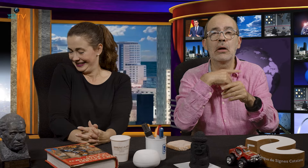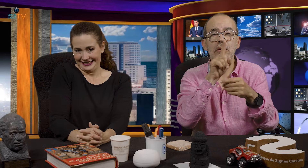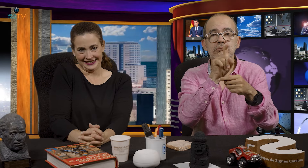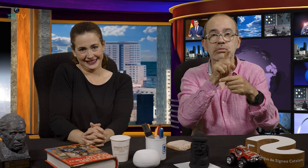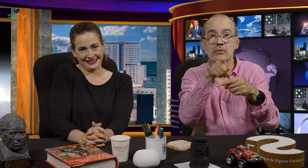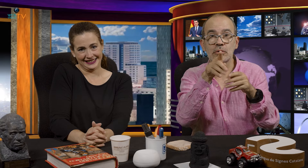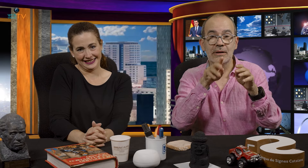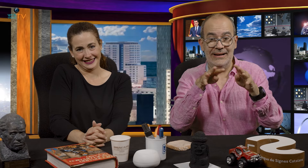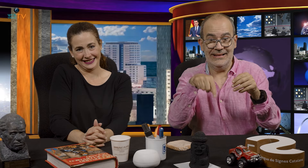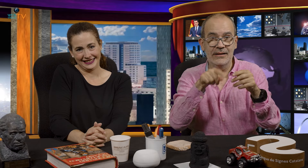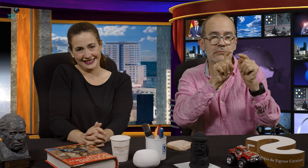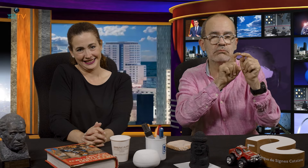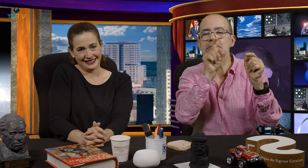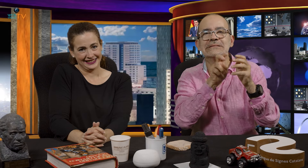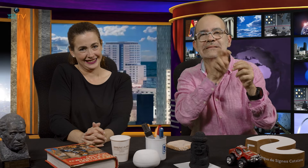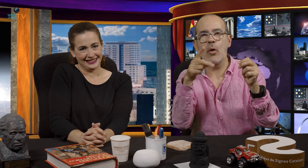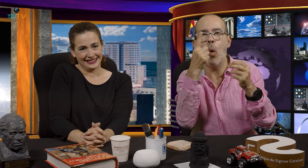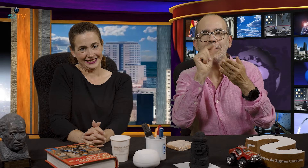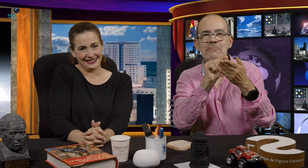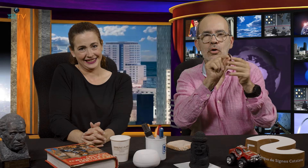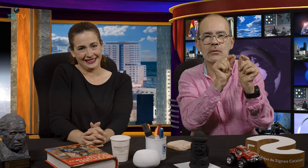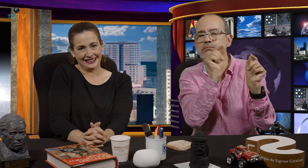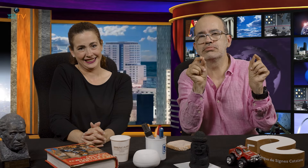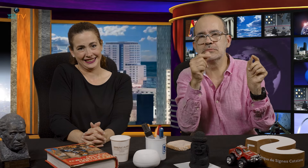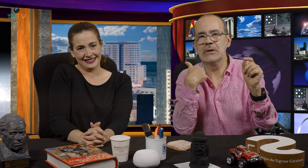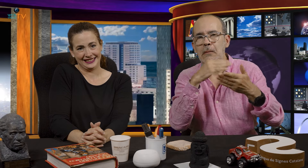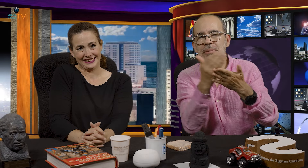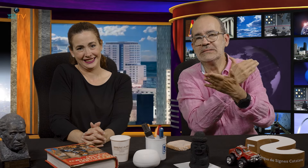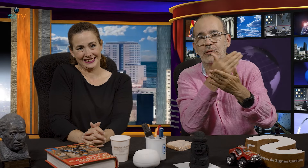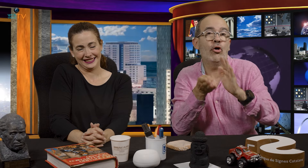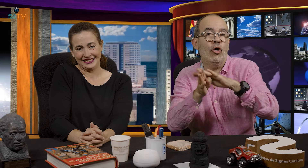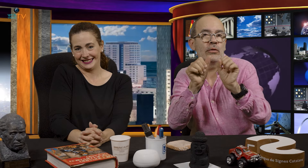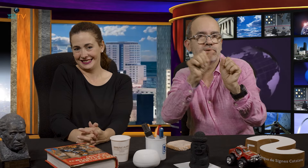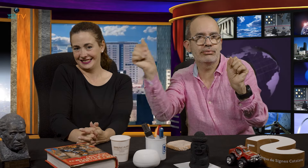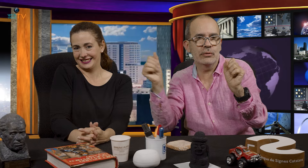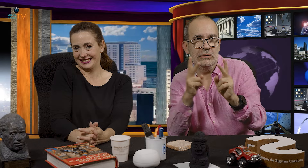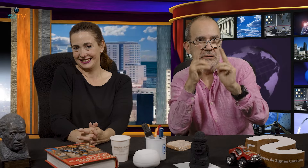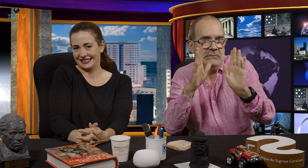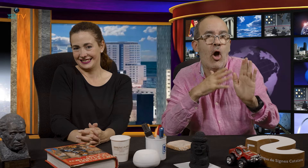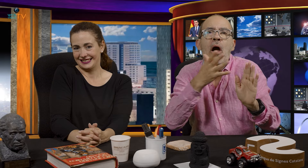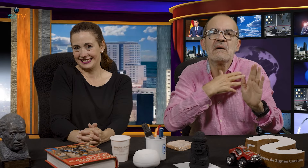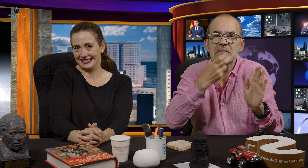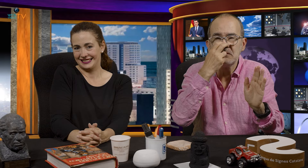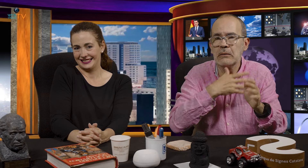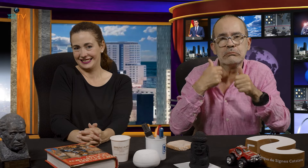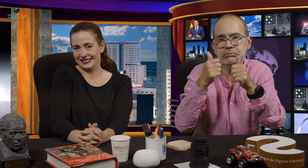Podéis pasar el primer minuto y continuar viendo el vídeo. Si tenéis curiosidad os invito a verlo, como queráis.